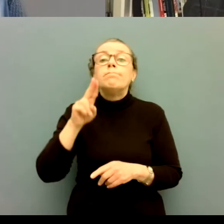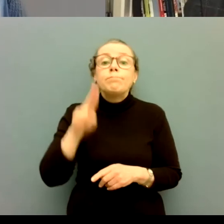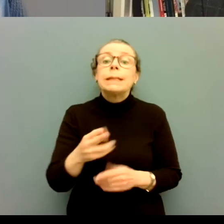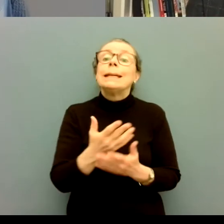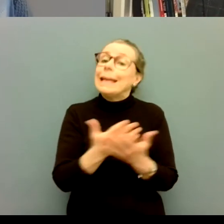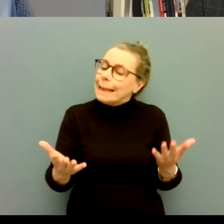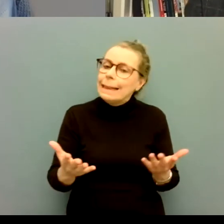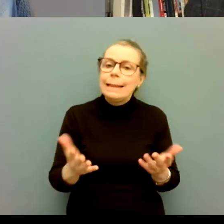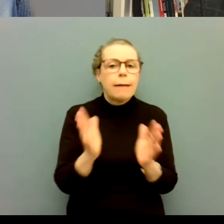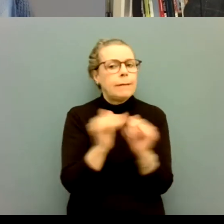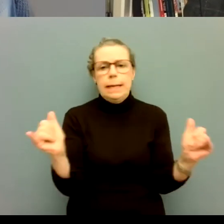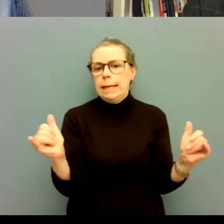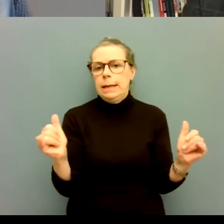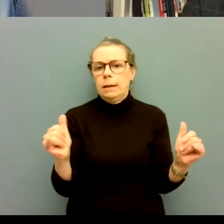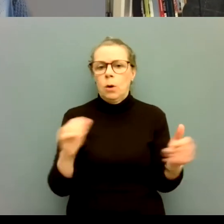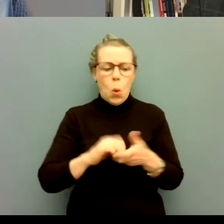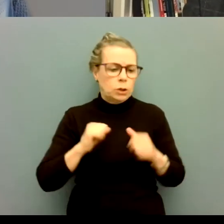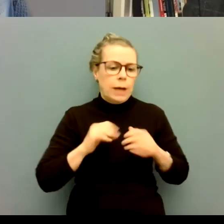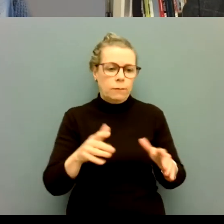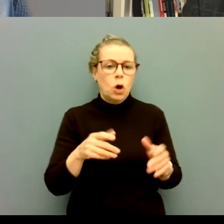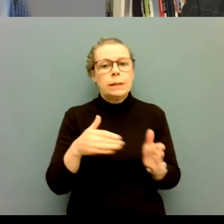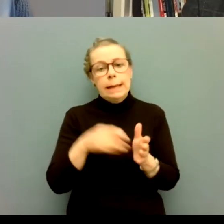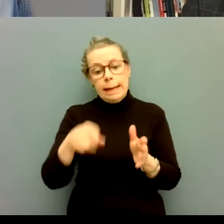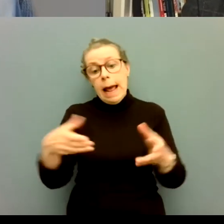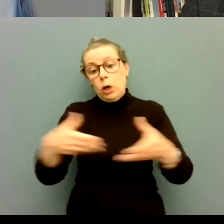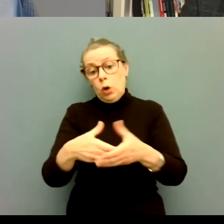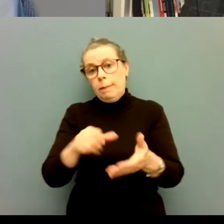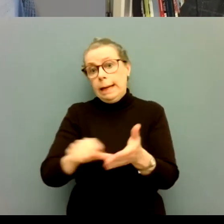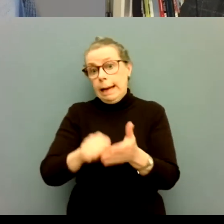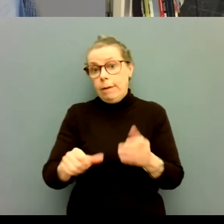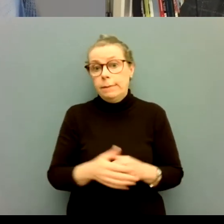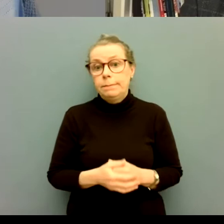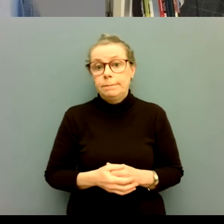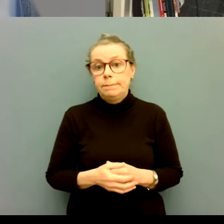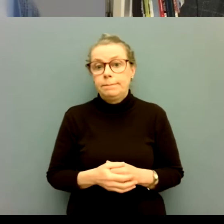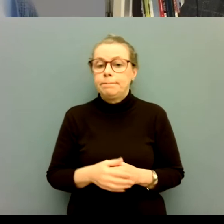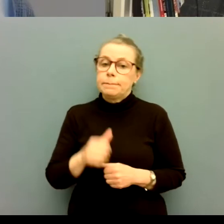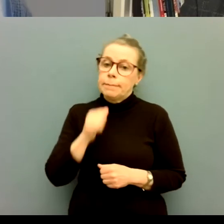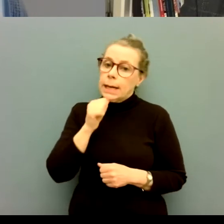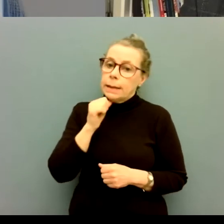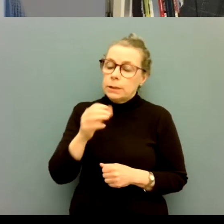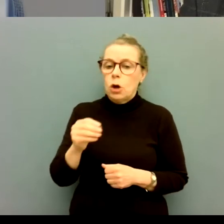självklart för den här gruppen elever? Det är inte acceptabelt.